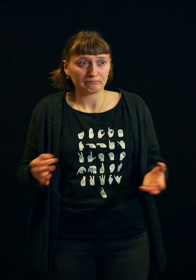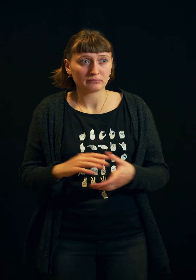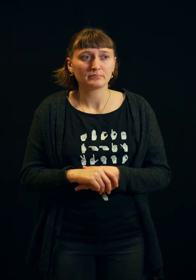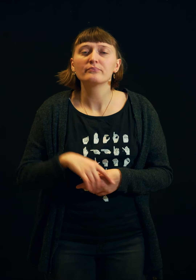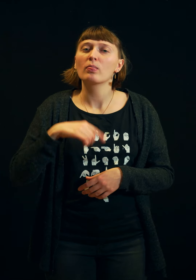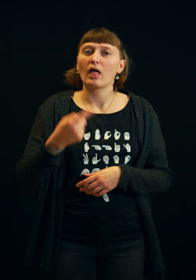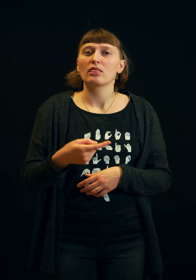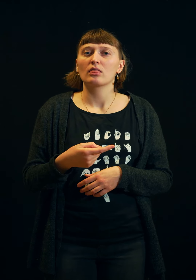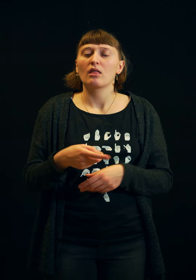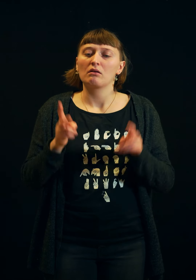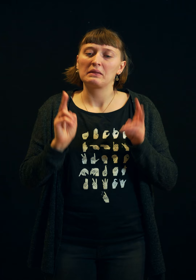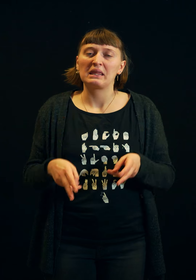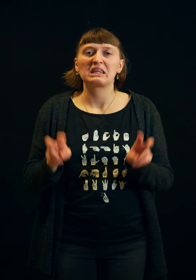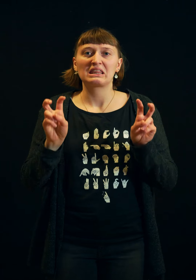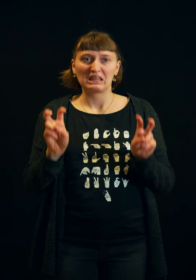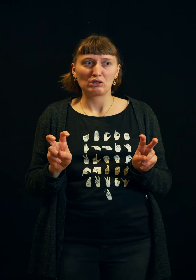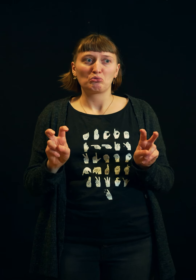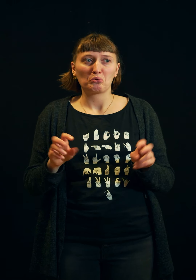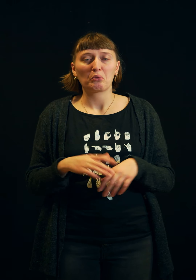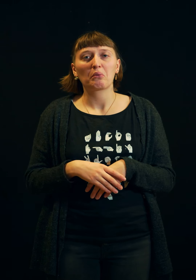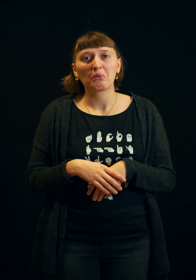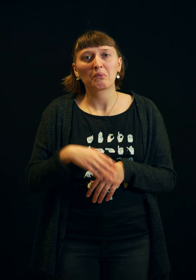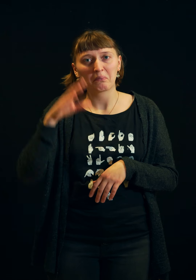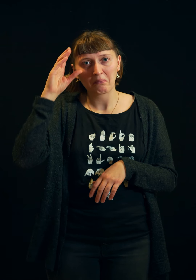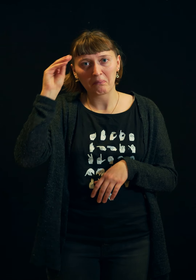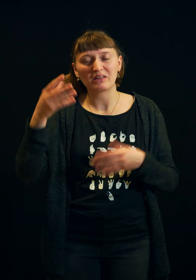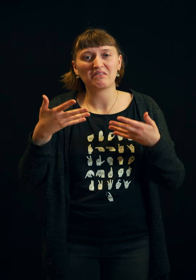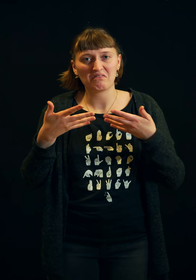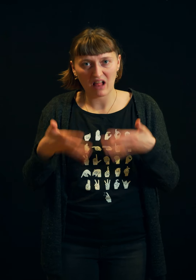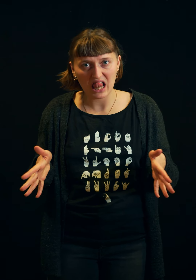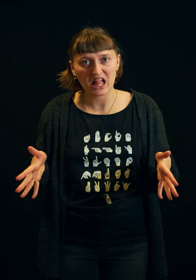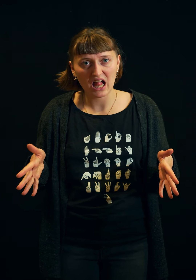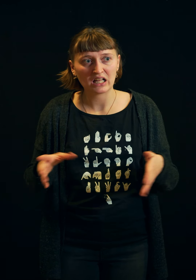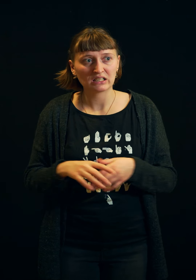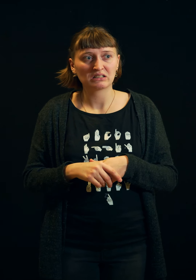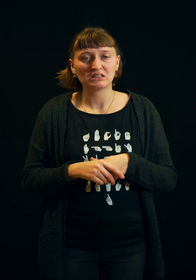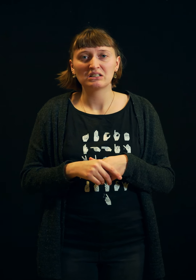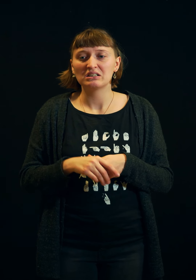Den Gerichtsprozess verlor er, wie nicht anders zu erwarten,